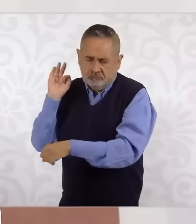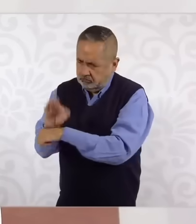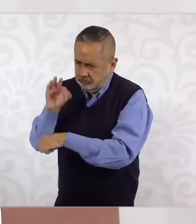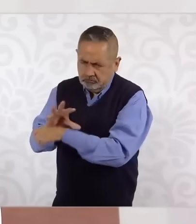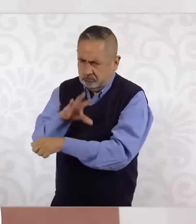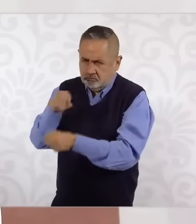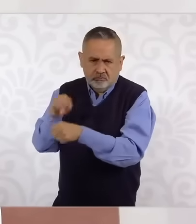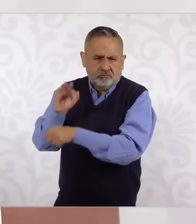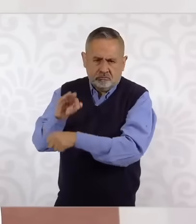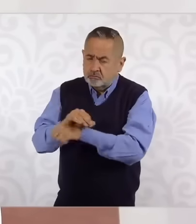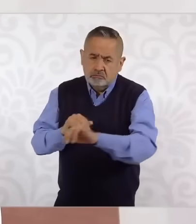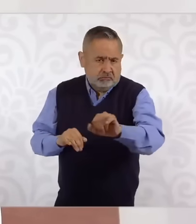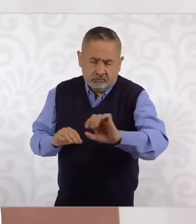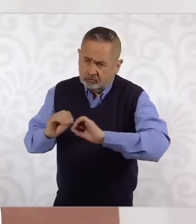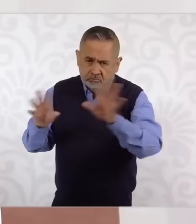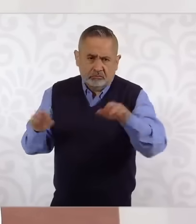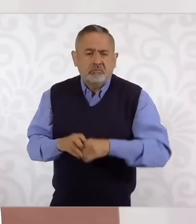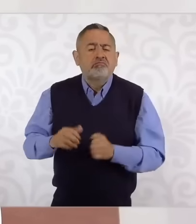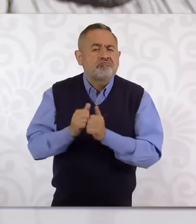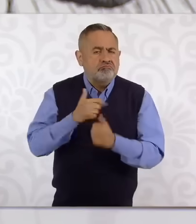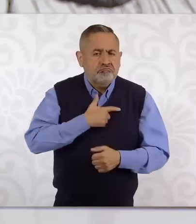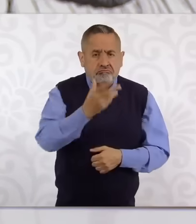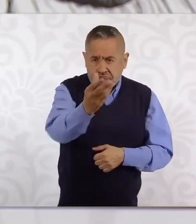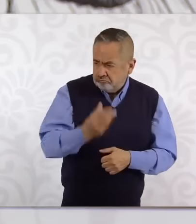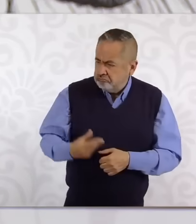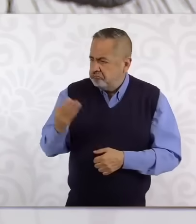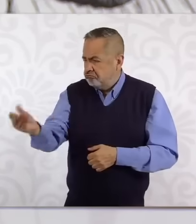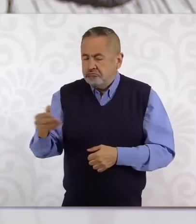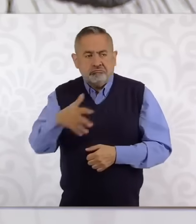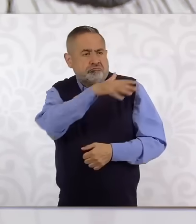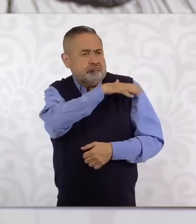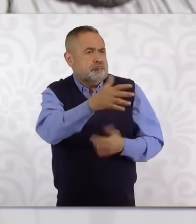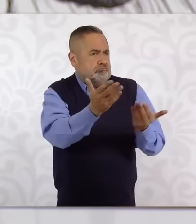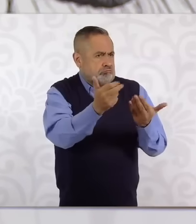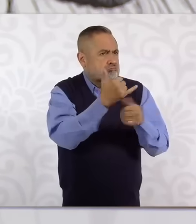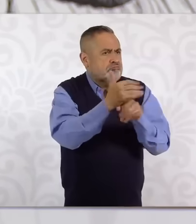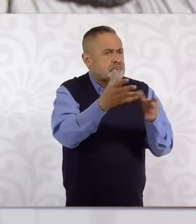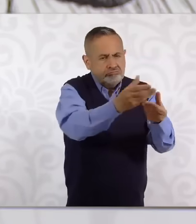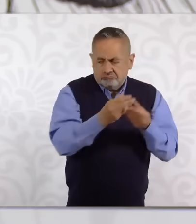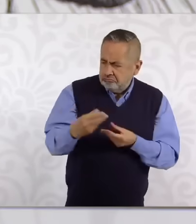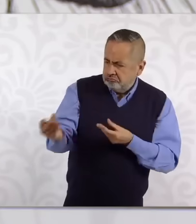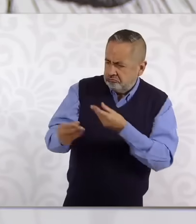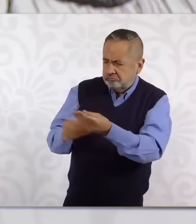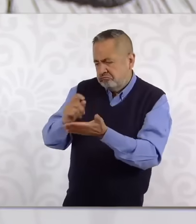protección. Entonces, con todo gusto te damos, le pedimos al general que nos dé todos los datos de